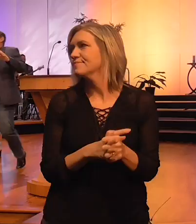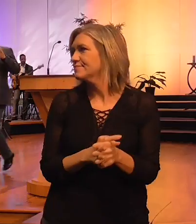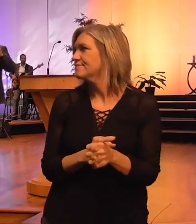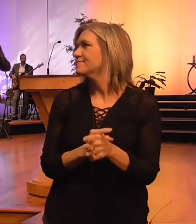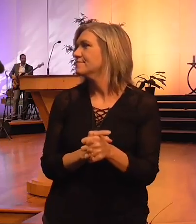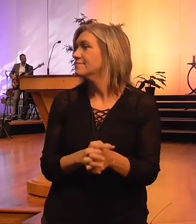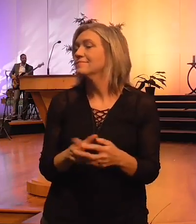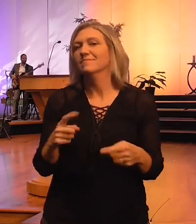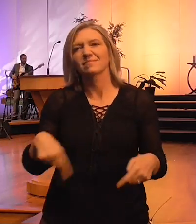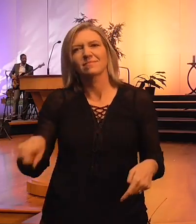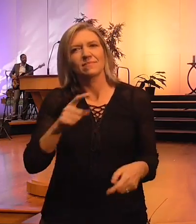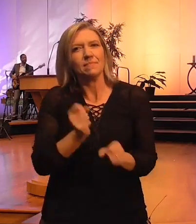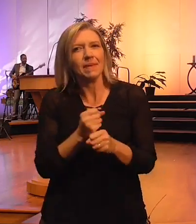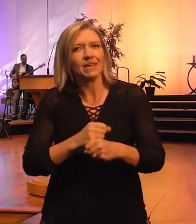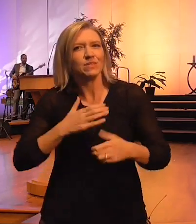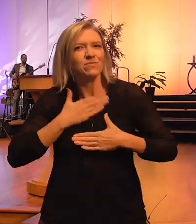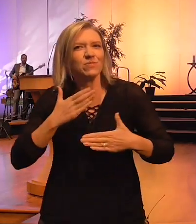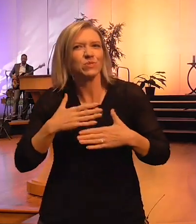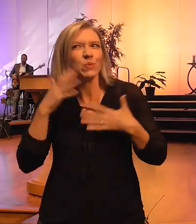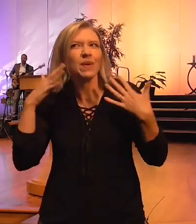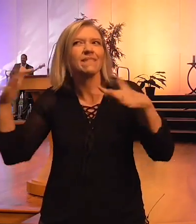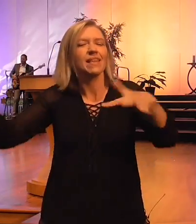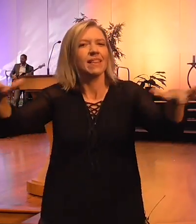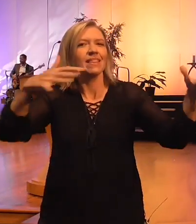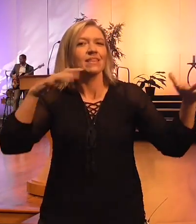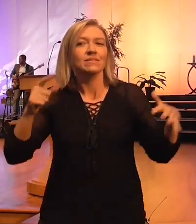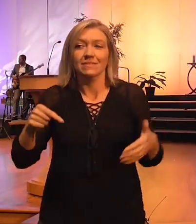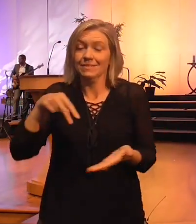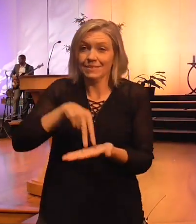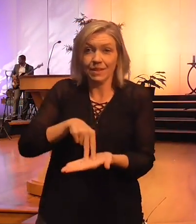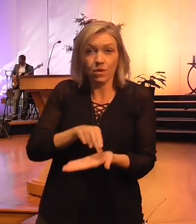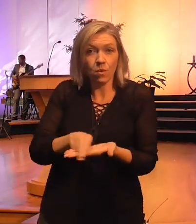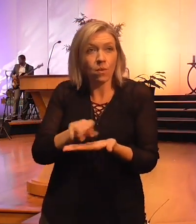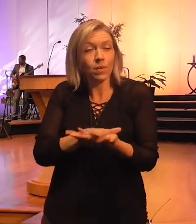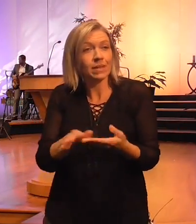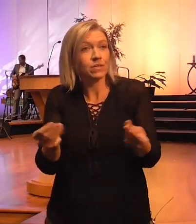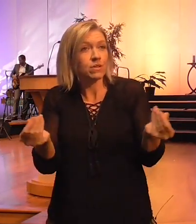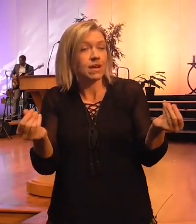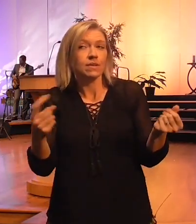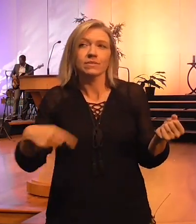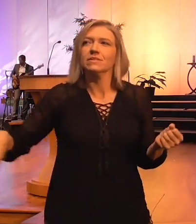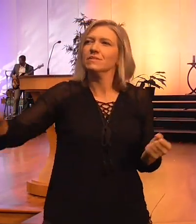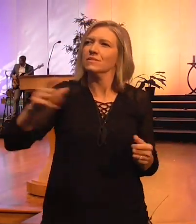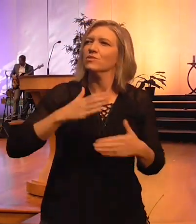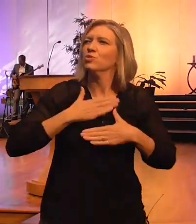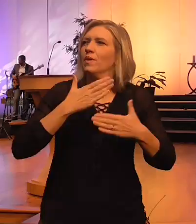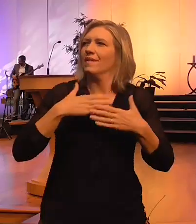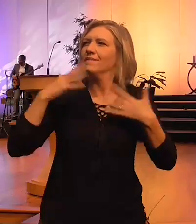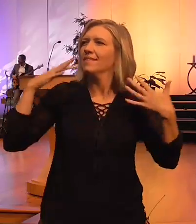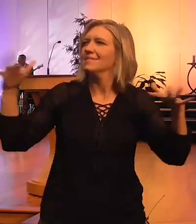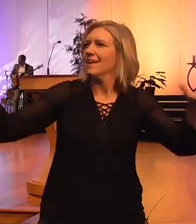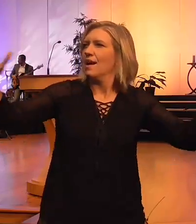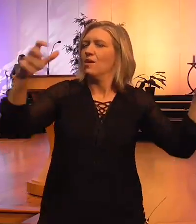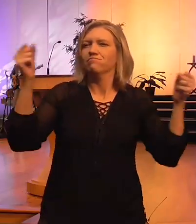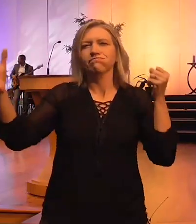vamos hagamos un sonido alegre aquí estamos en Tierra Santa hagamos un sonido alegre aquí estamos parados